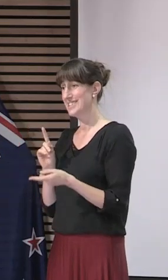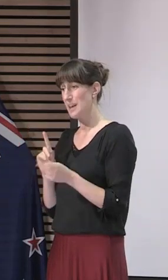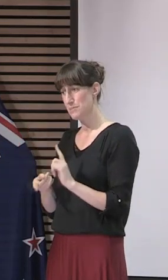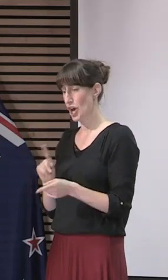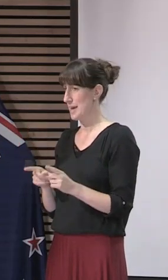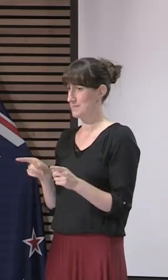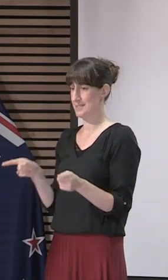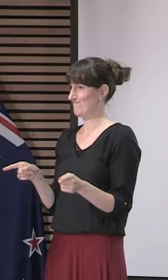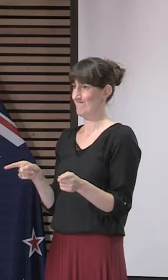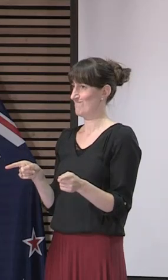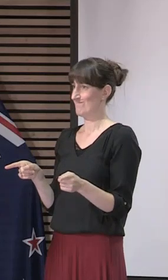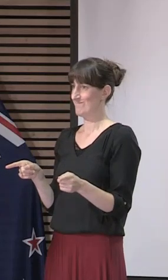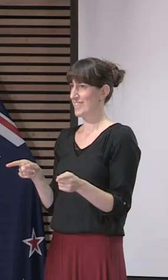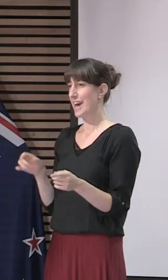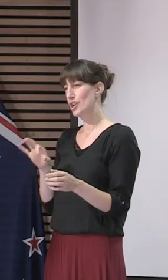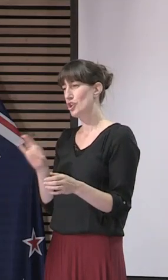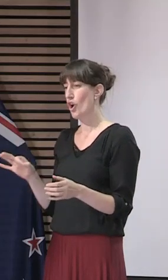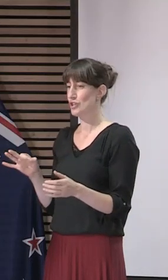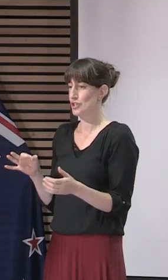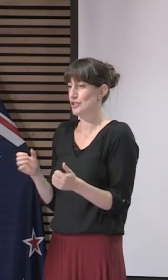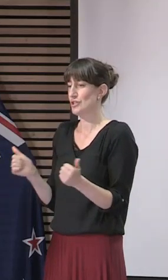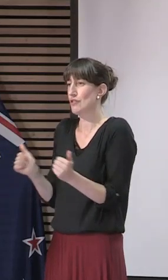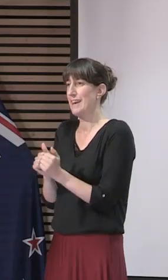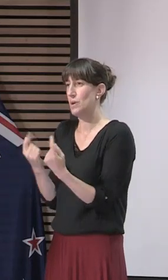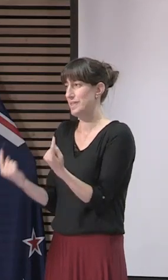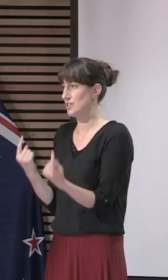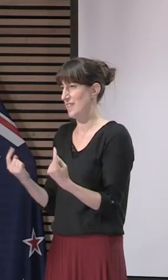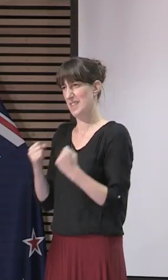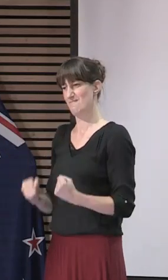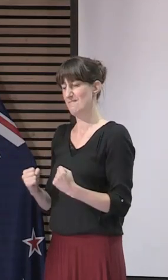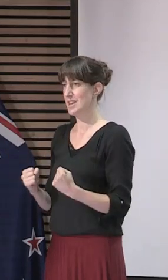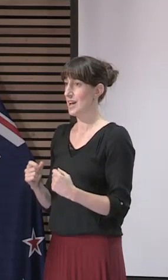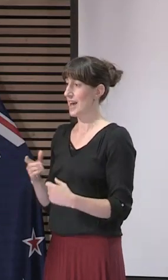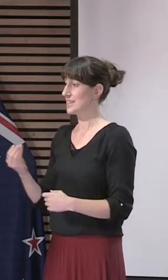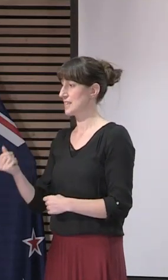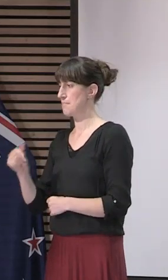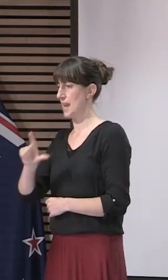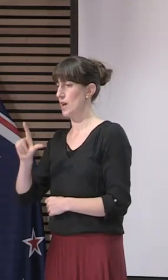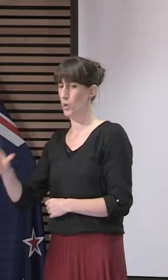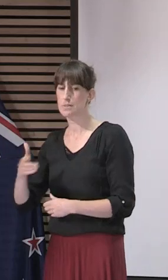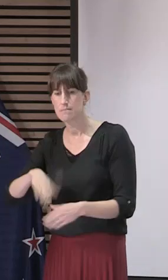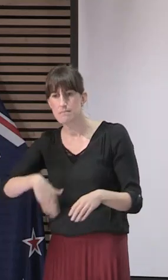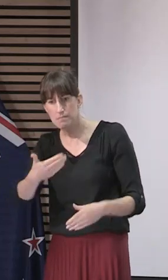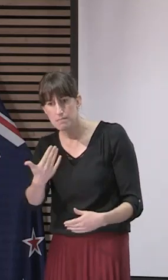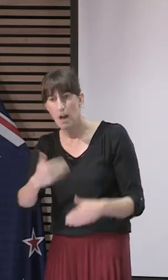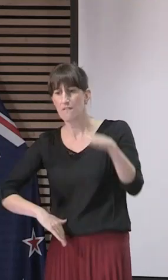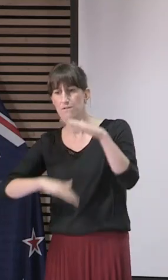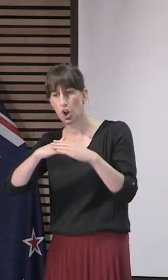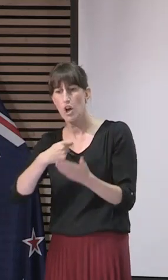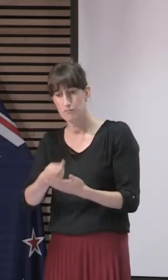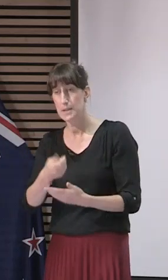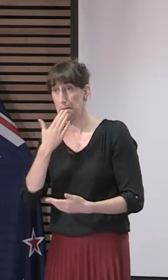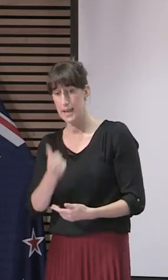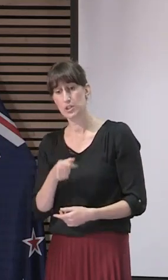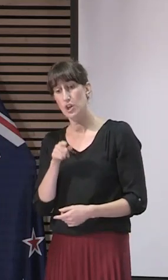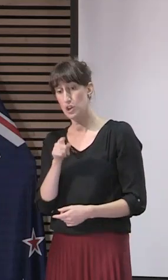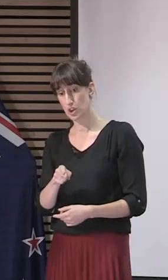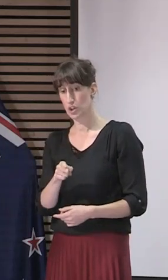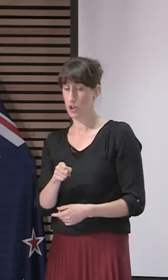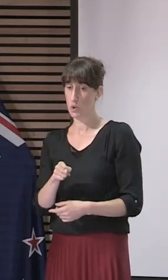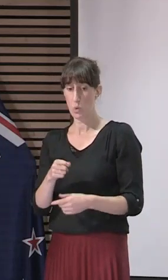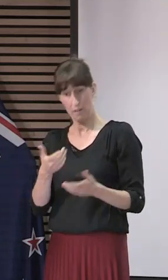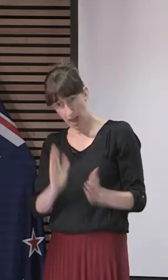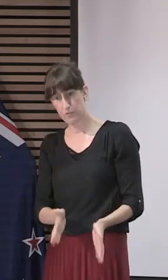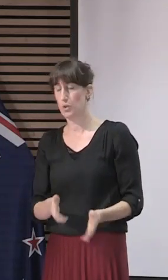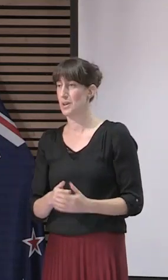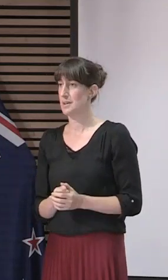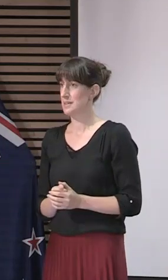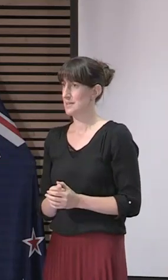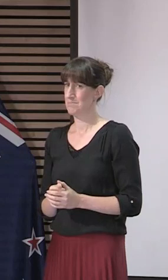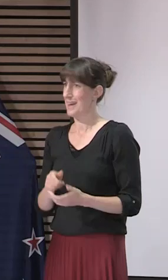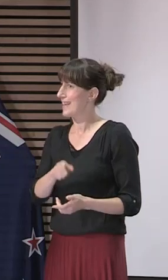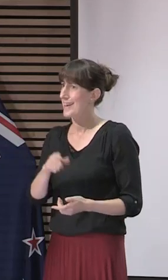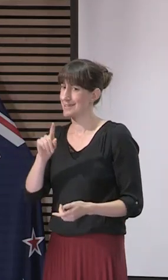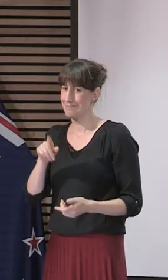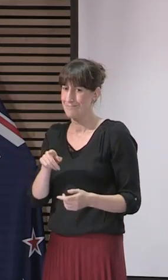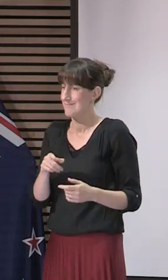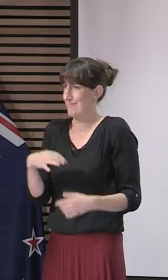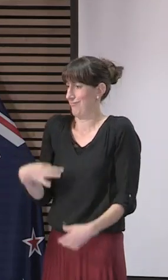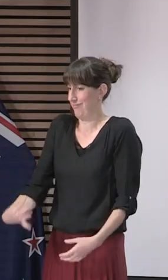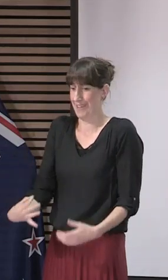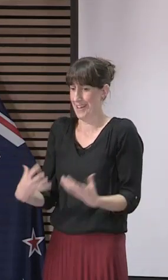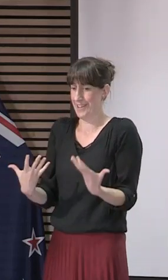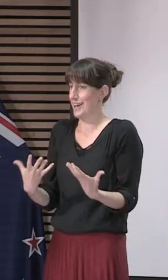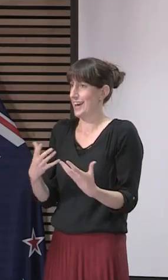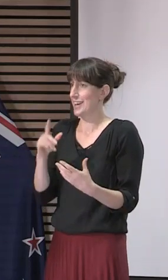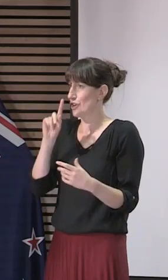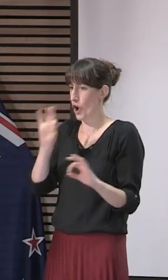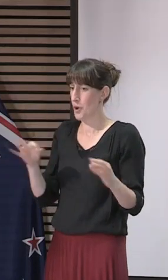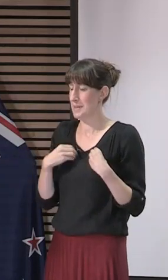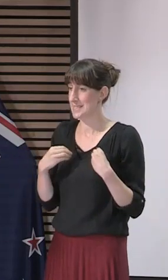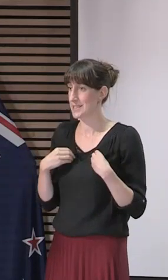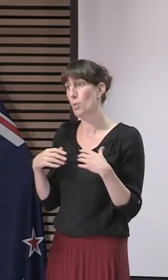rangatira rangatira ki te mahi